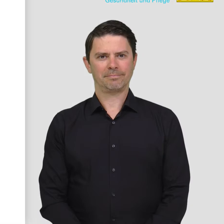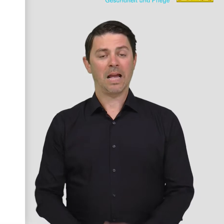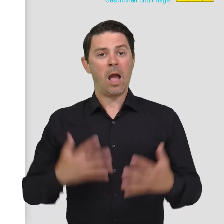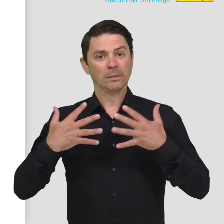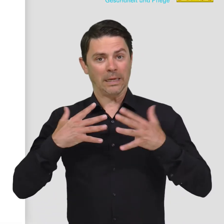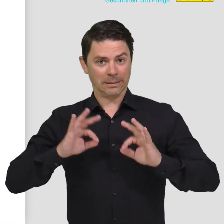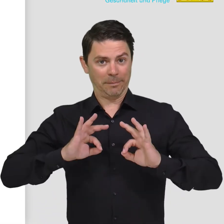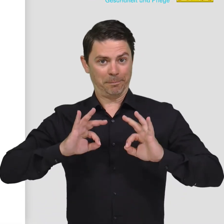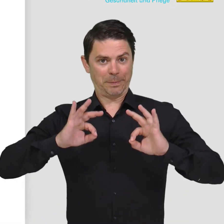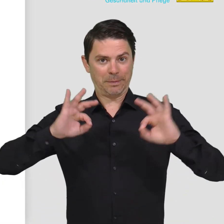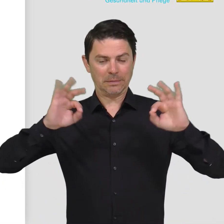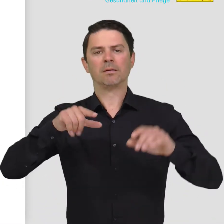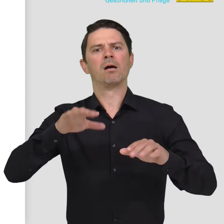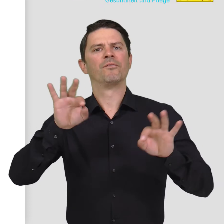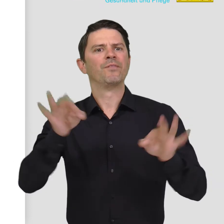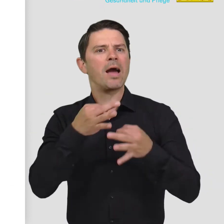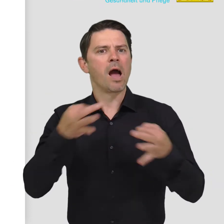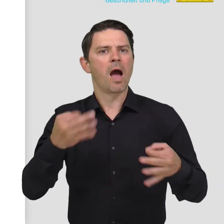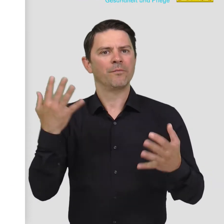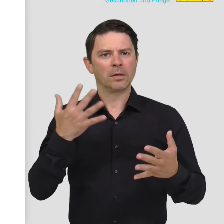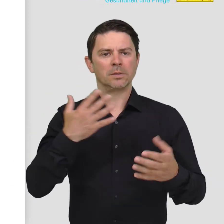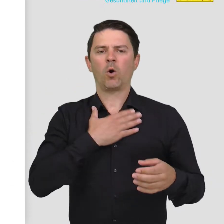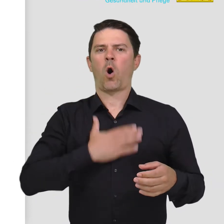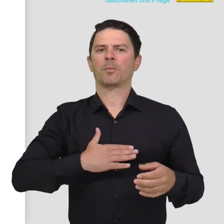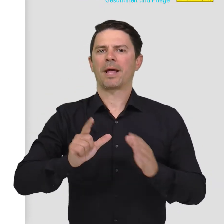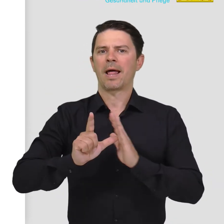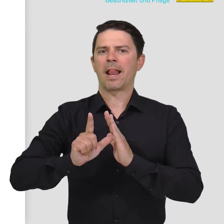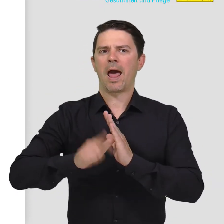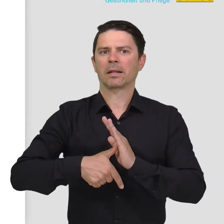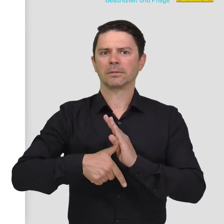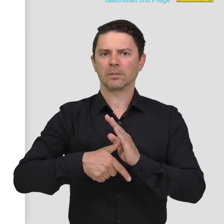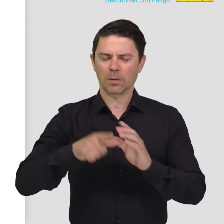Denn je mehr Ausdauer Sie haben (also die Fähigkeit, eine körperliche Leistung